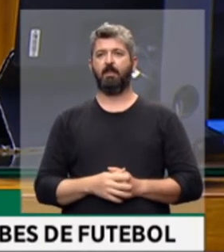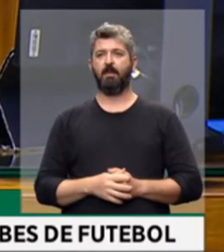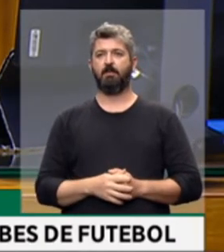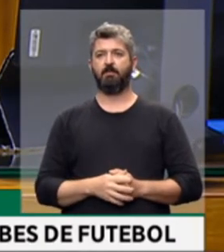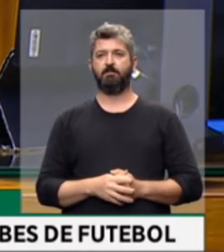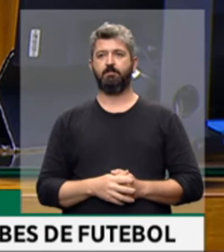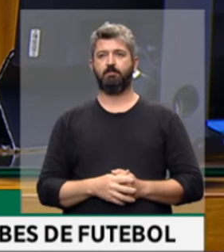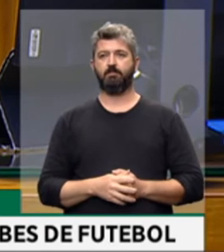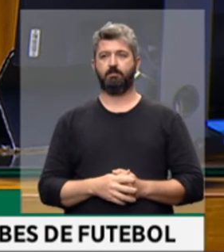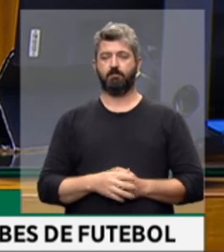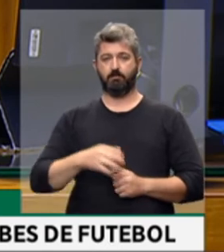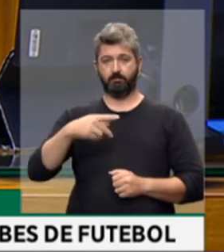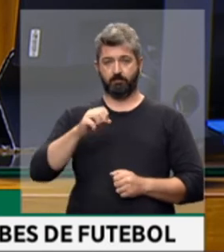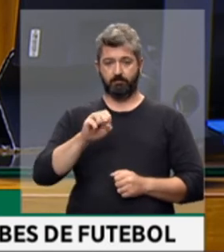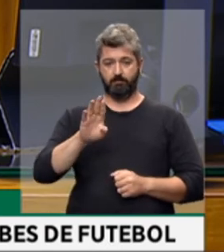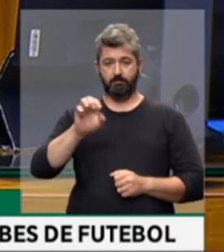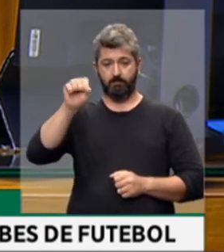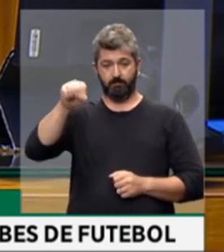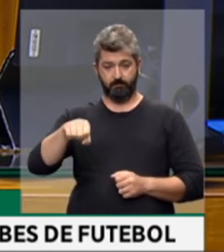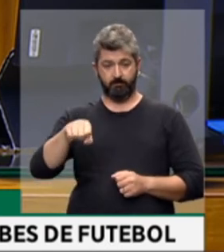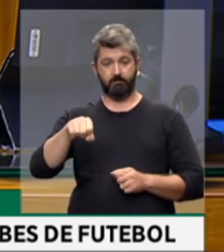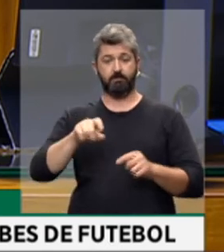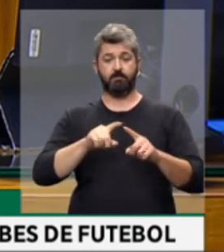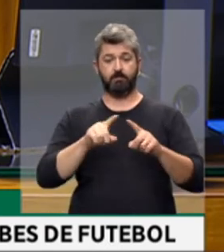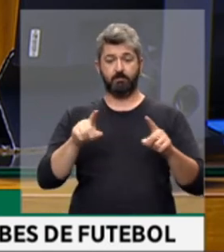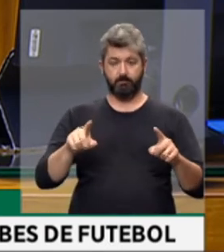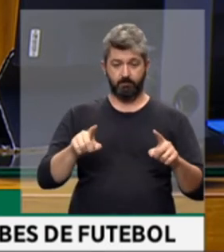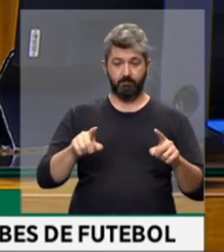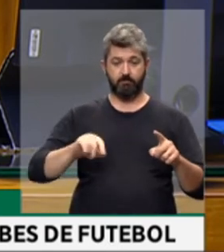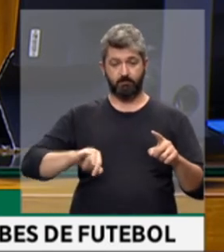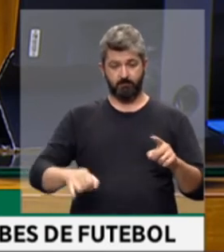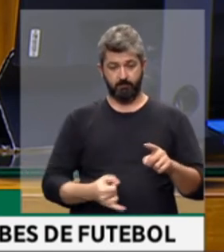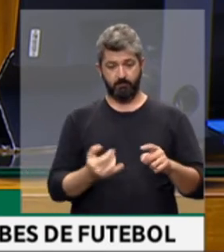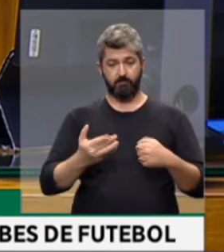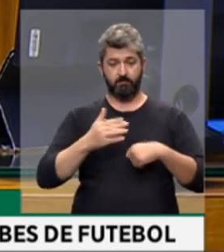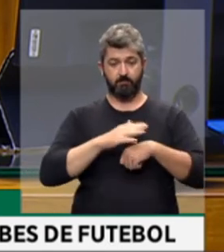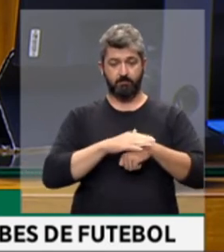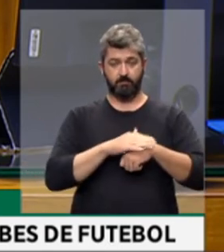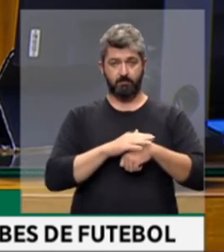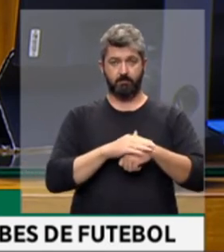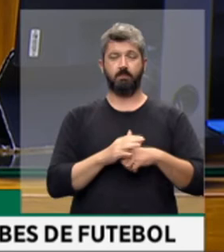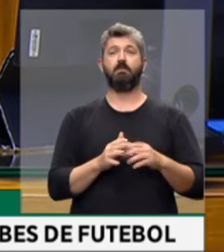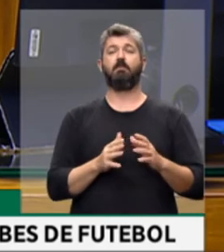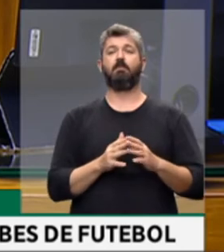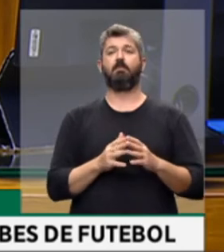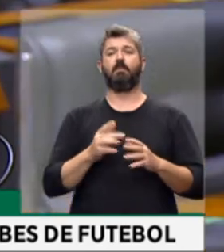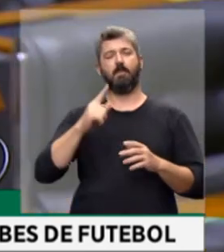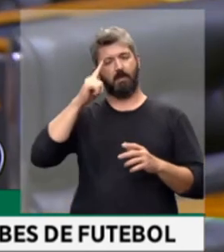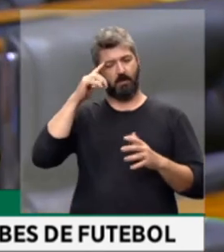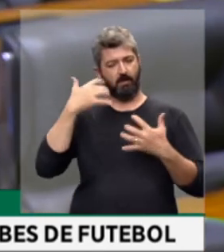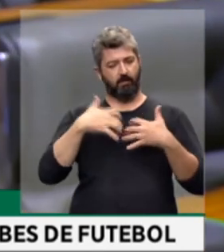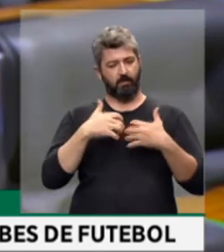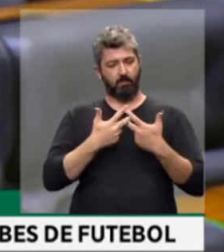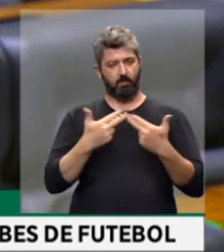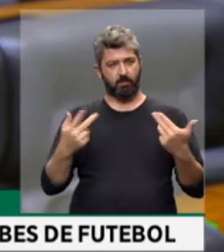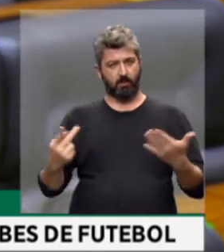[PRESIDENTE]: OBRIGADO DEPUTADA PERP É TUA. -- [DEPUTADO]: DEMOCRATAS NÃO, PRESIDENTE. -- [DEPUTADO]: PRESIDENTE O PSB ORIENTA SIM MAS EU QUERO TAMBÉM